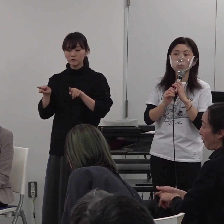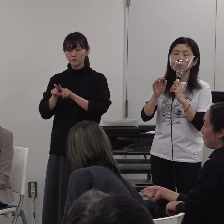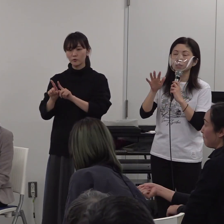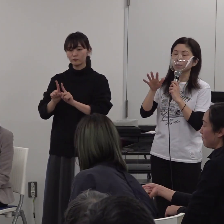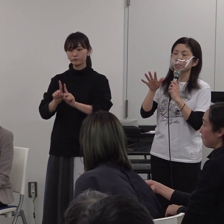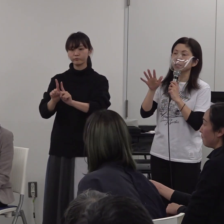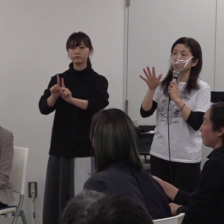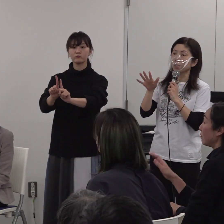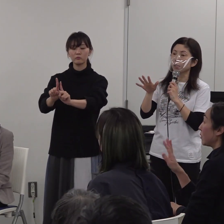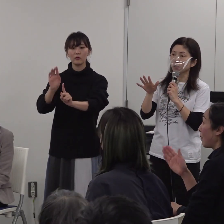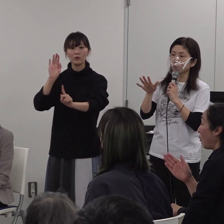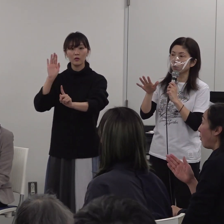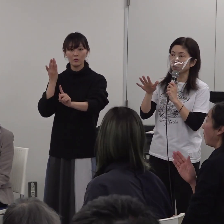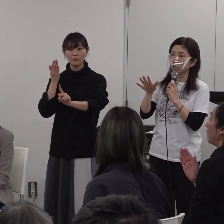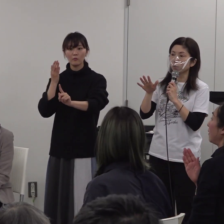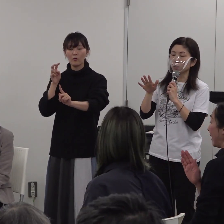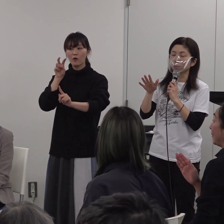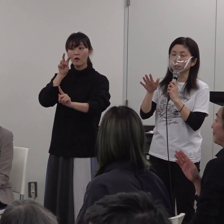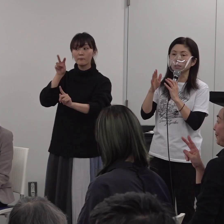もしかしたら皆さん見かけたことがあるかもしれない